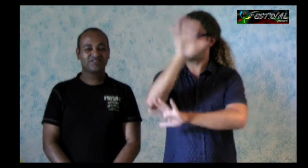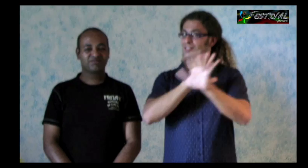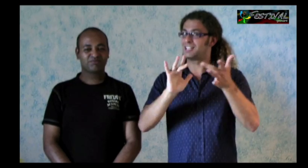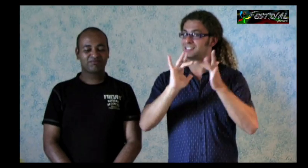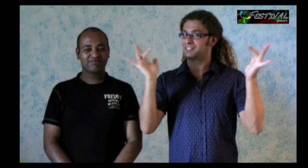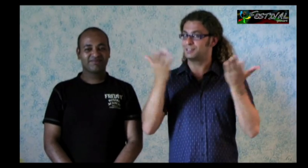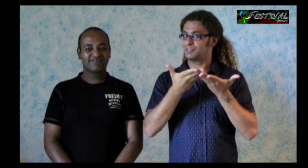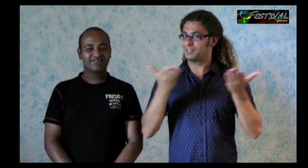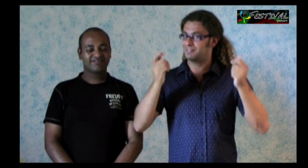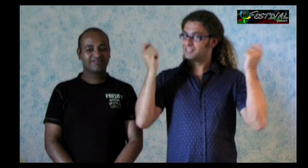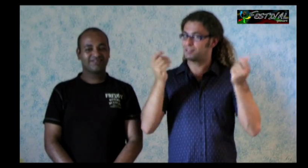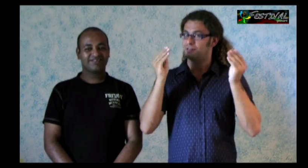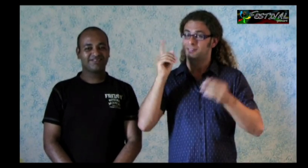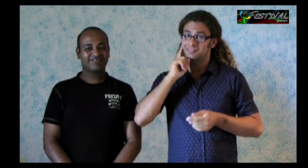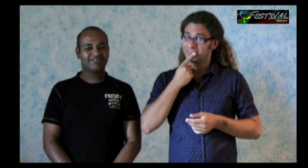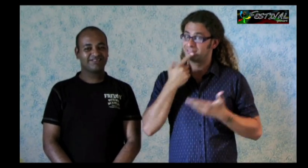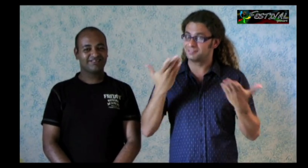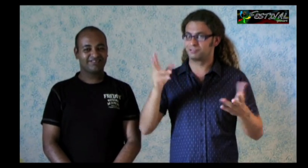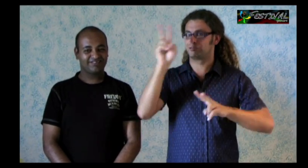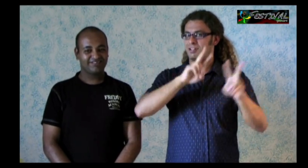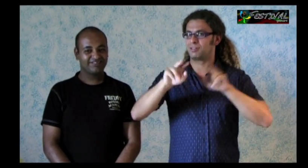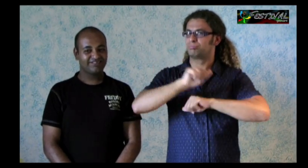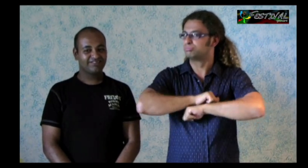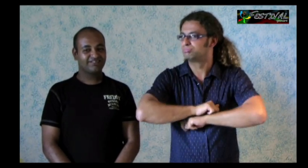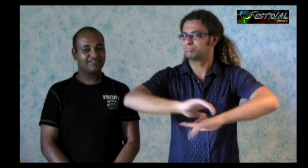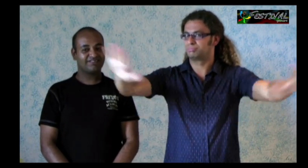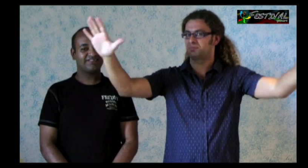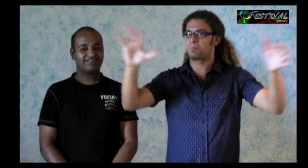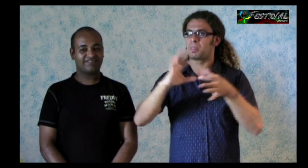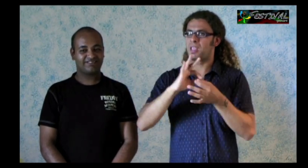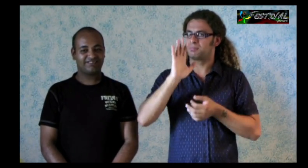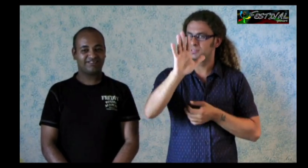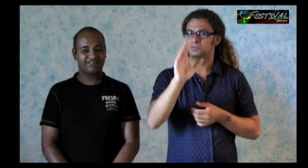di questa informazione del sito dedicato ai giovani sordi cercate di divulgare a tutti tuoi cari amici, parenti e conoscenti....